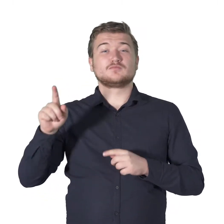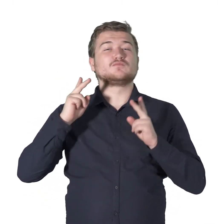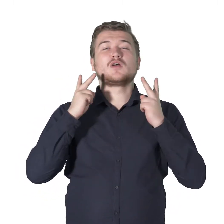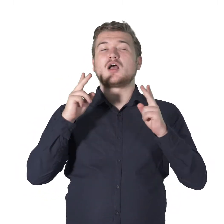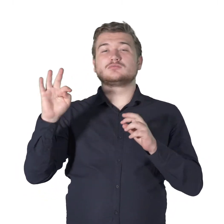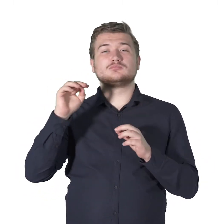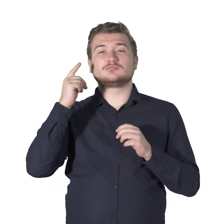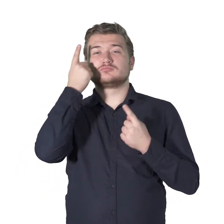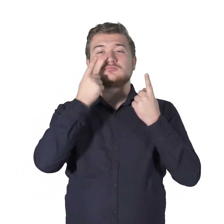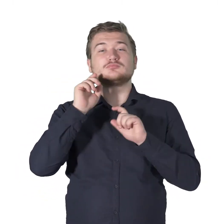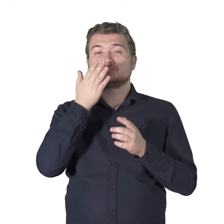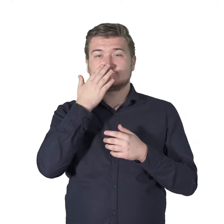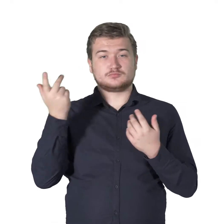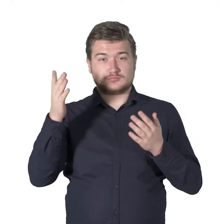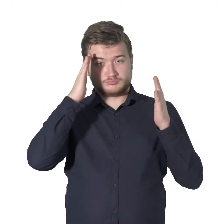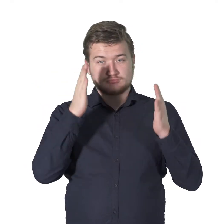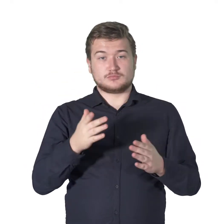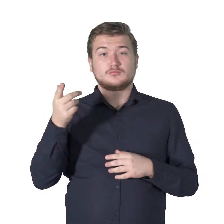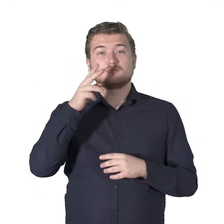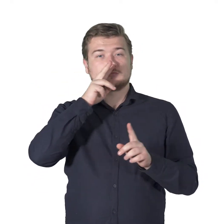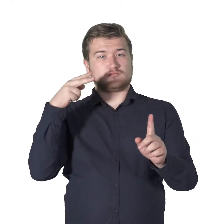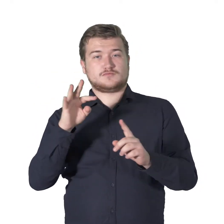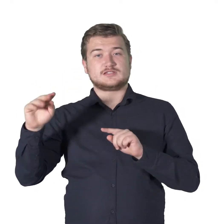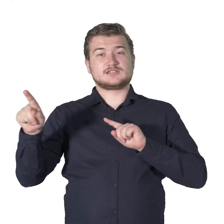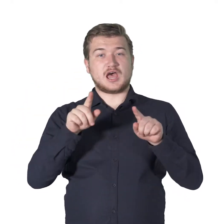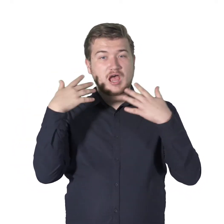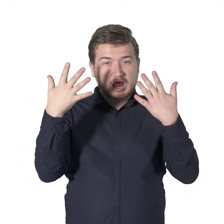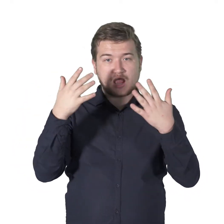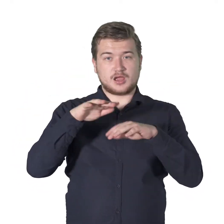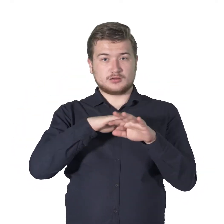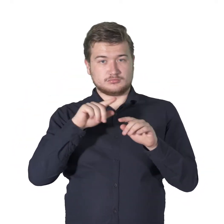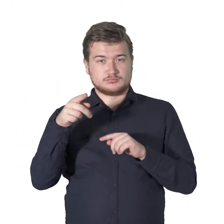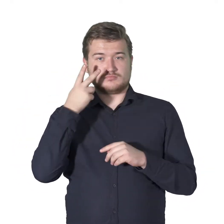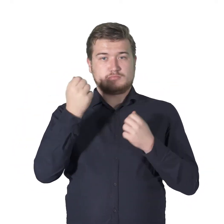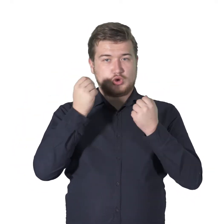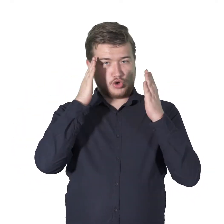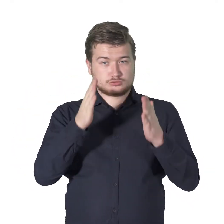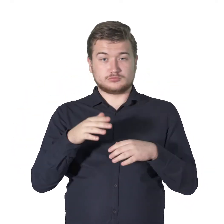Ważnym punktem odniesienia w jego twórczości były rozważania z zakresu zależności między znakiem i znaczącym.